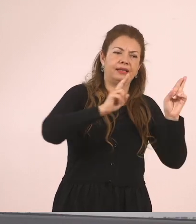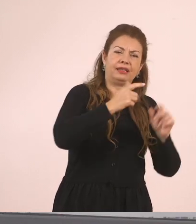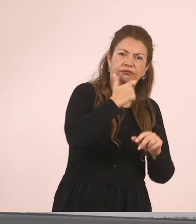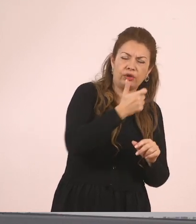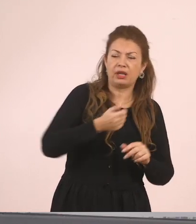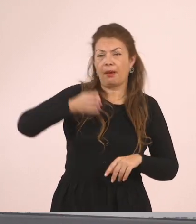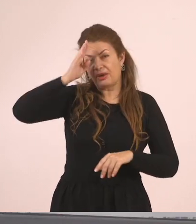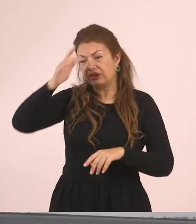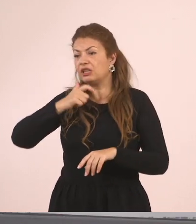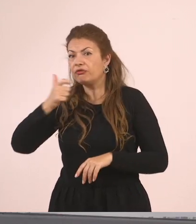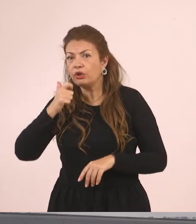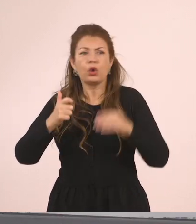Να δω δυο ρηματάκια ακόμα.